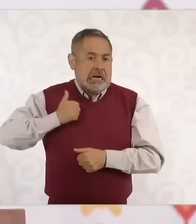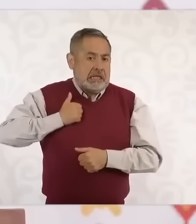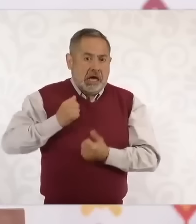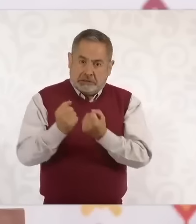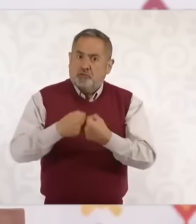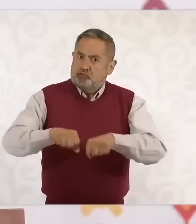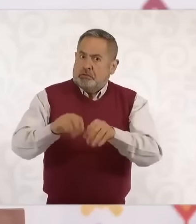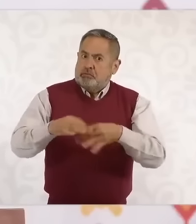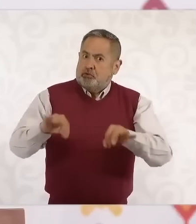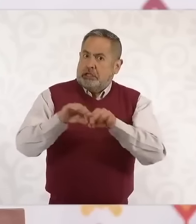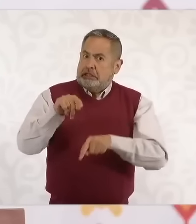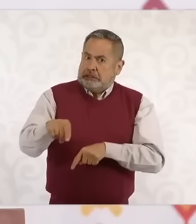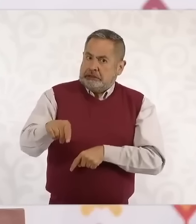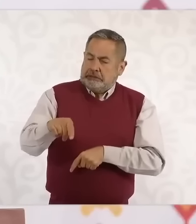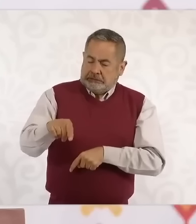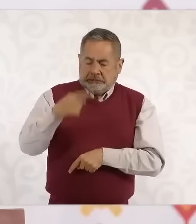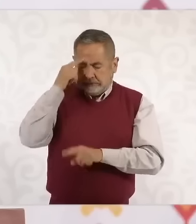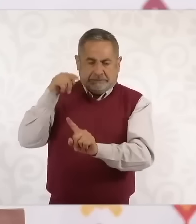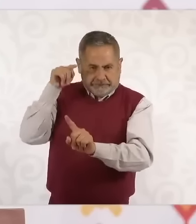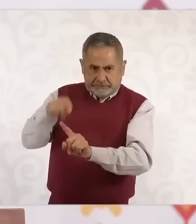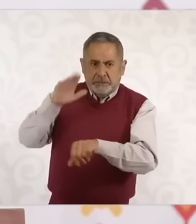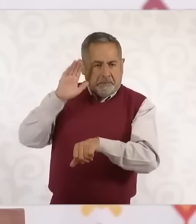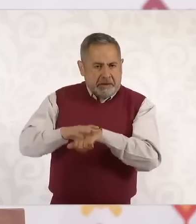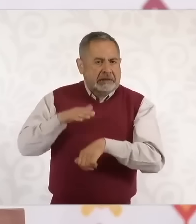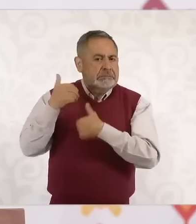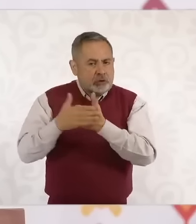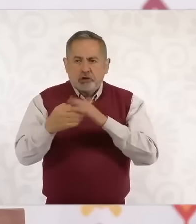México. Y en eso estamos trabajando, vamos a ir presentando los resultados. ¿Cuándo le